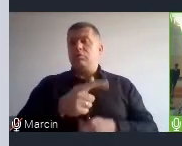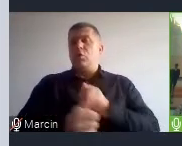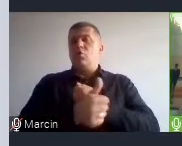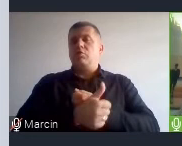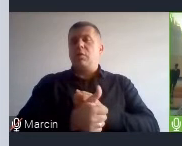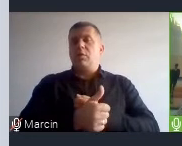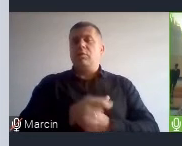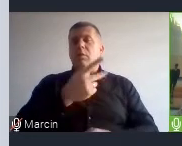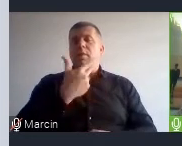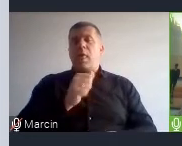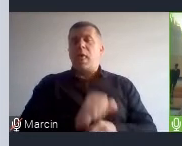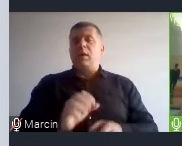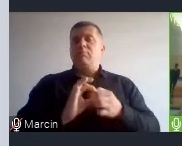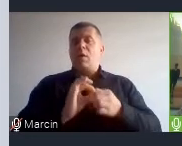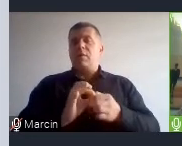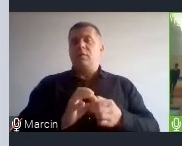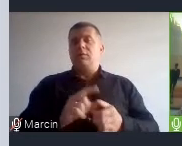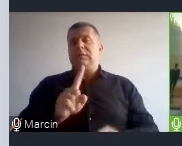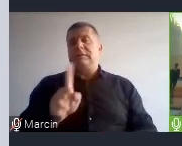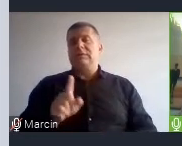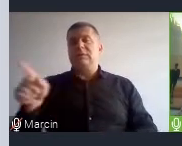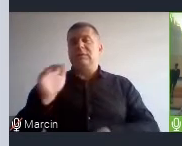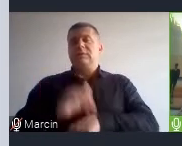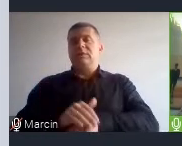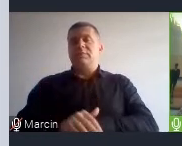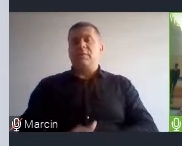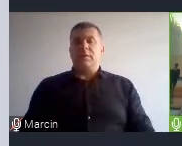że nie są powiązani z zamawiającym.